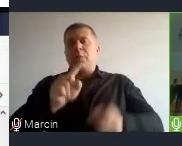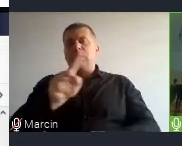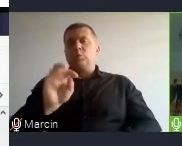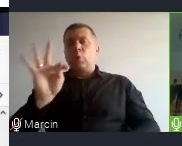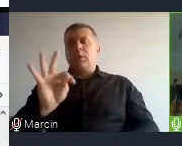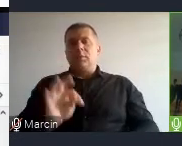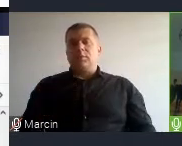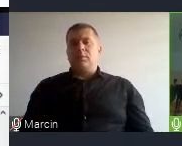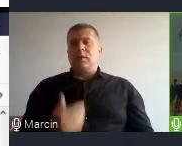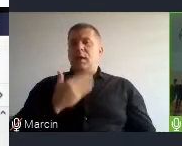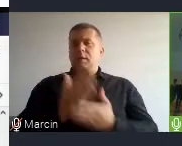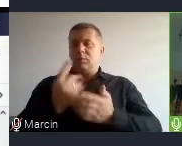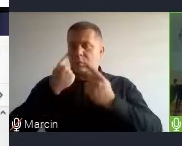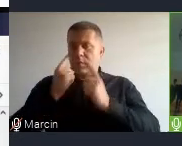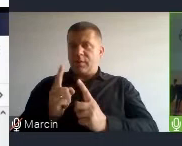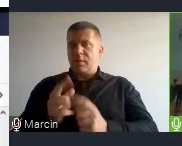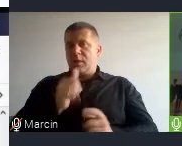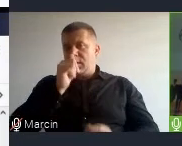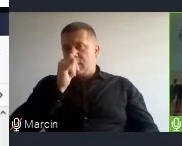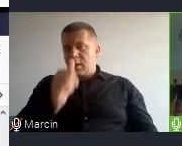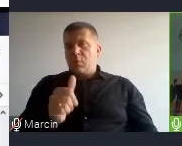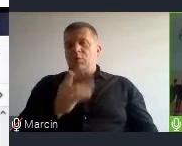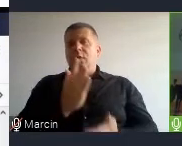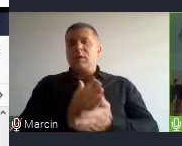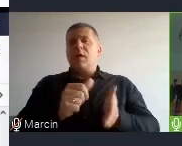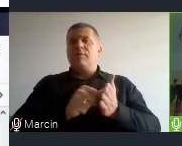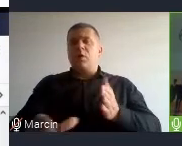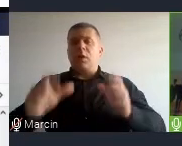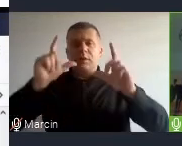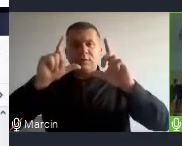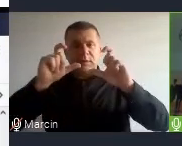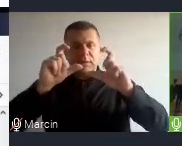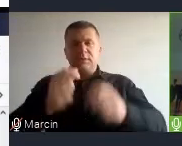Zwracam tylko uwagę, że nie może być to wyłącznie zdjęcie i cena,